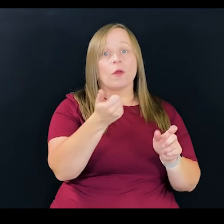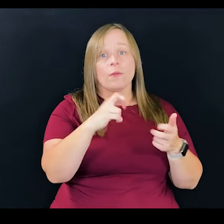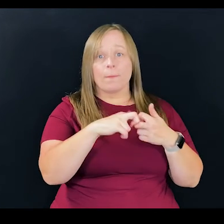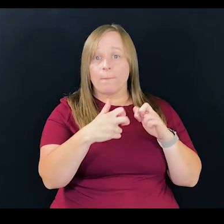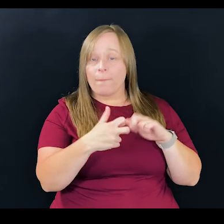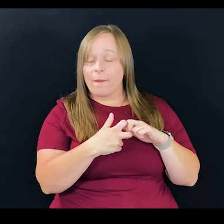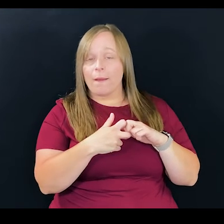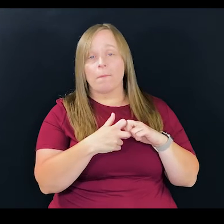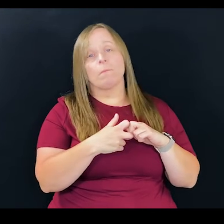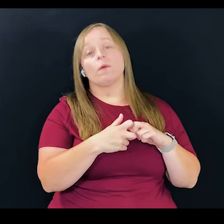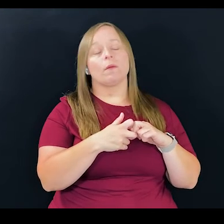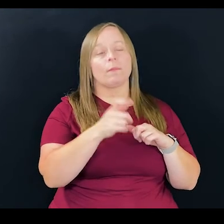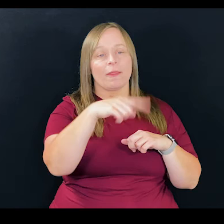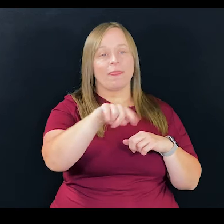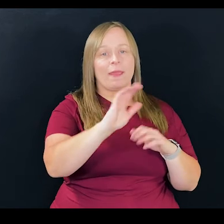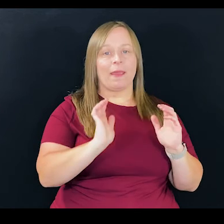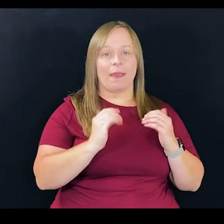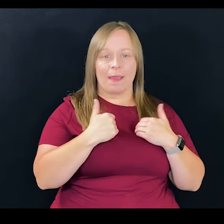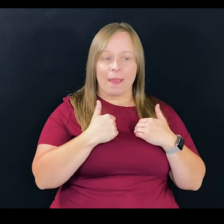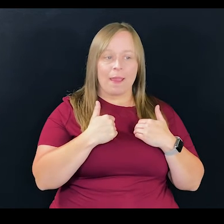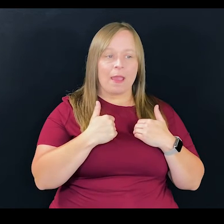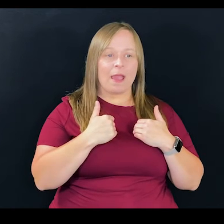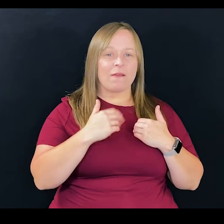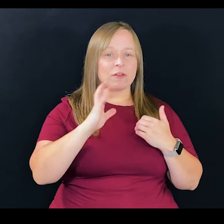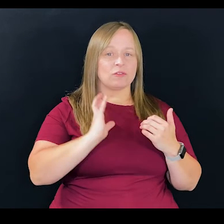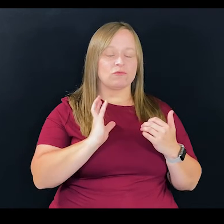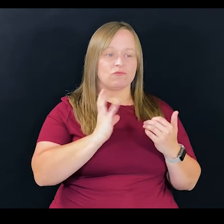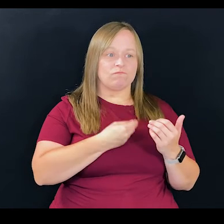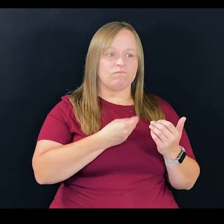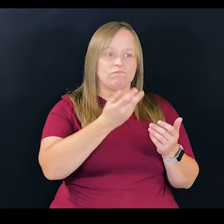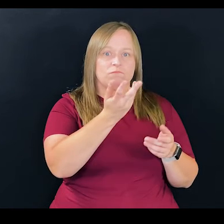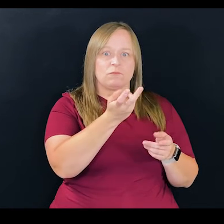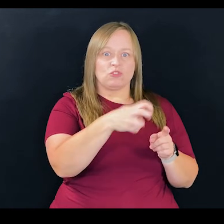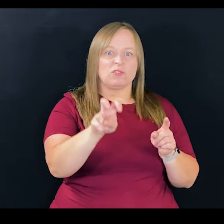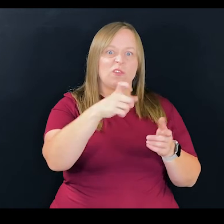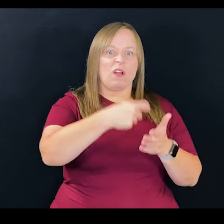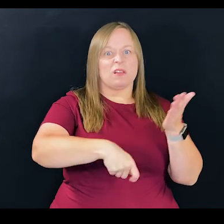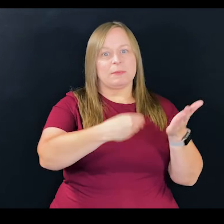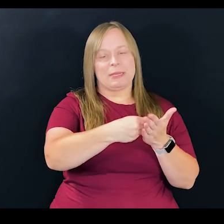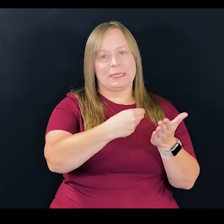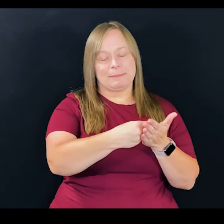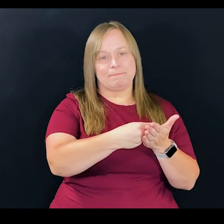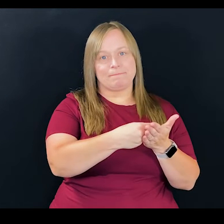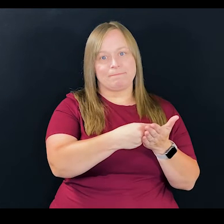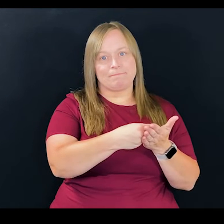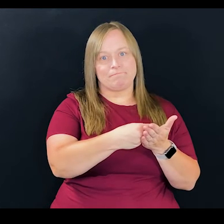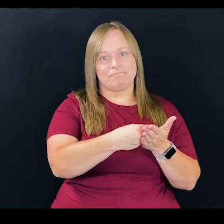Otro problema que también tienen es su proceso de transición cuesta dinero